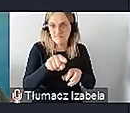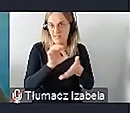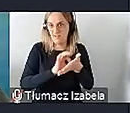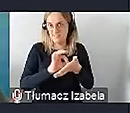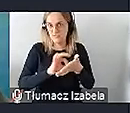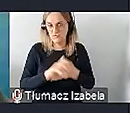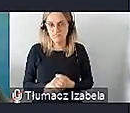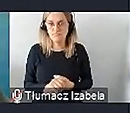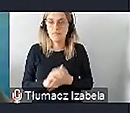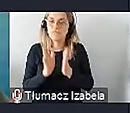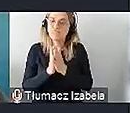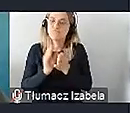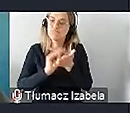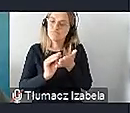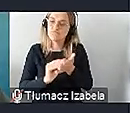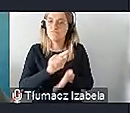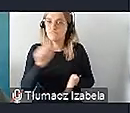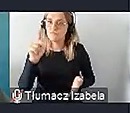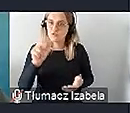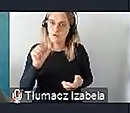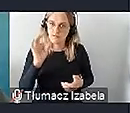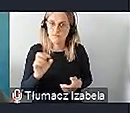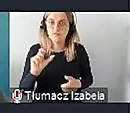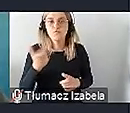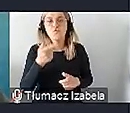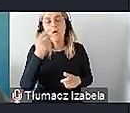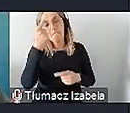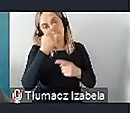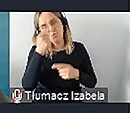Jakby państwo mogli napisać na czacie, co o tym rysunku możemy powiedzieć.